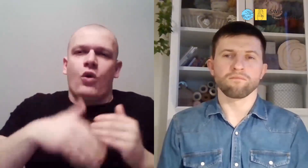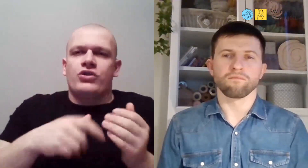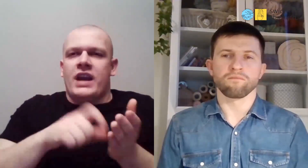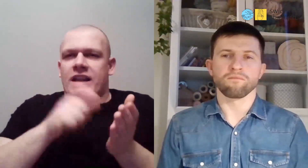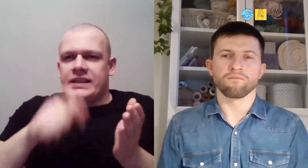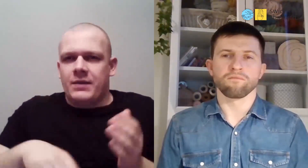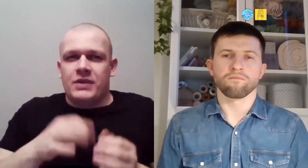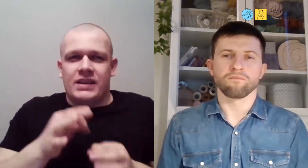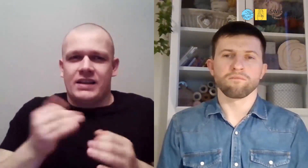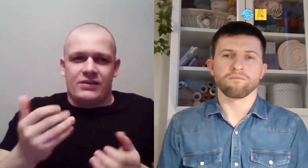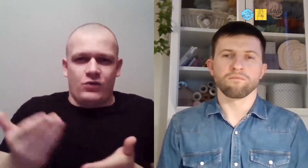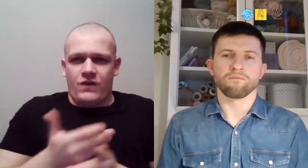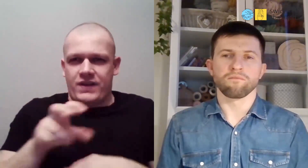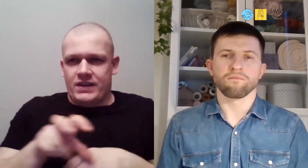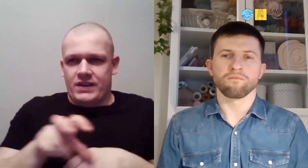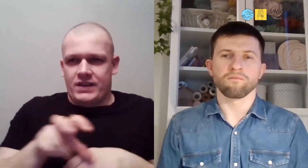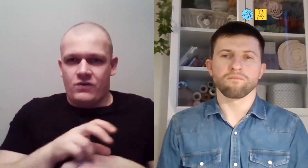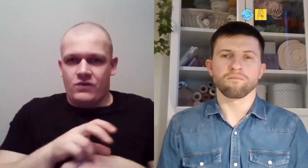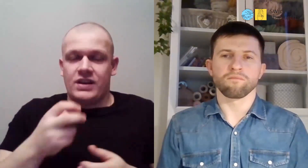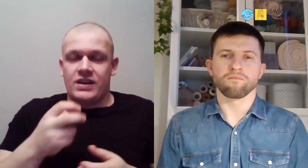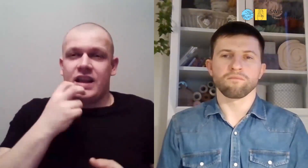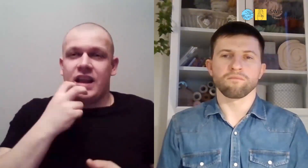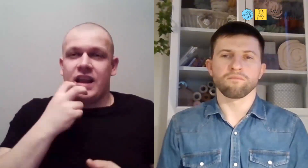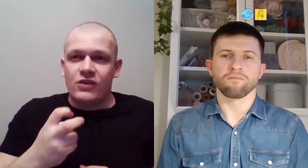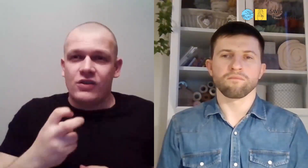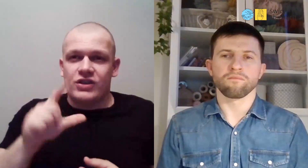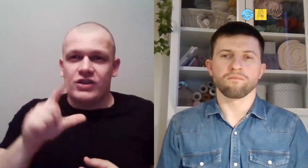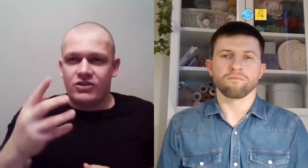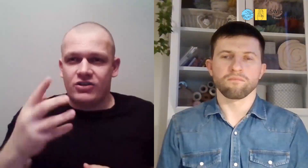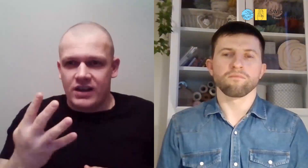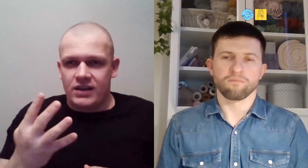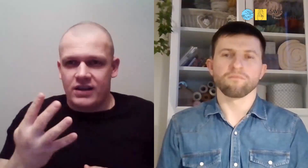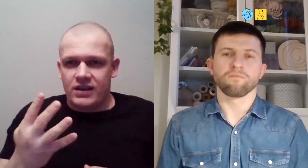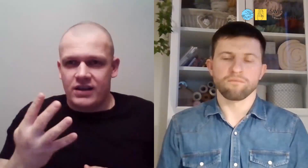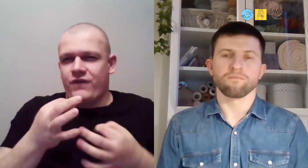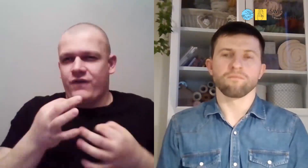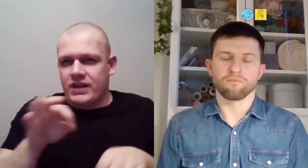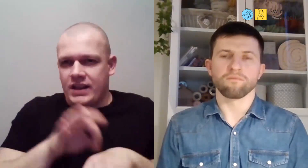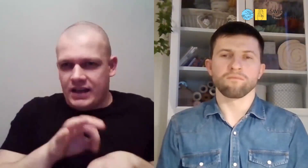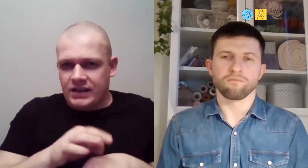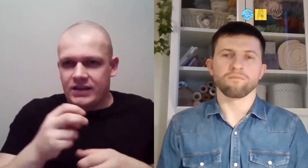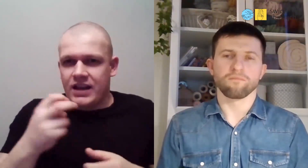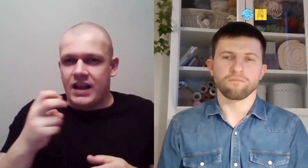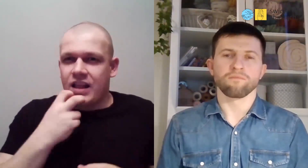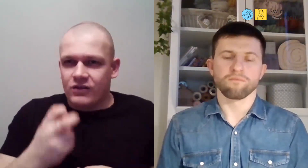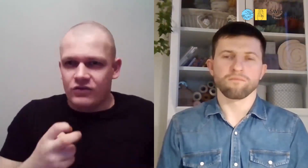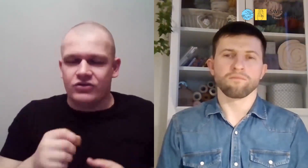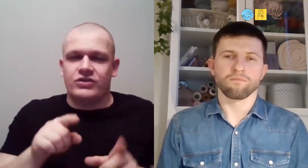można przedłużyć receptę elektronicznie, L4 elektronicznie.